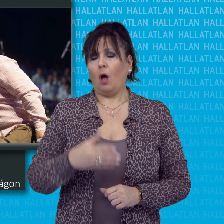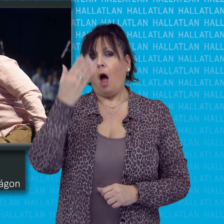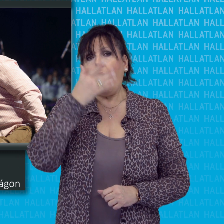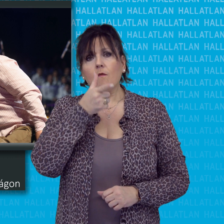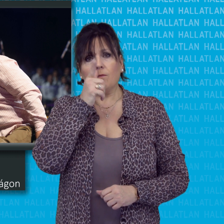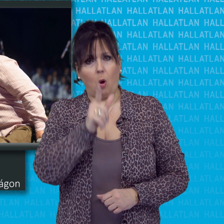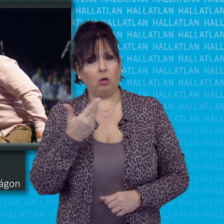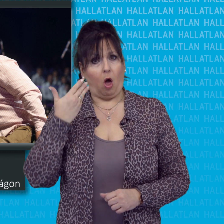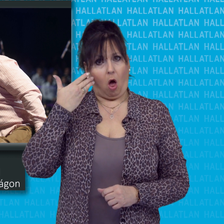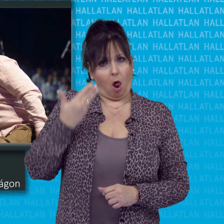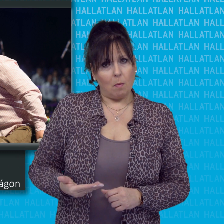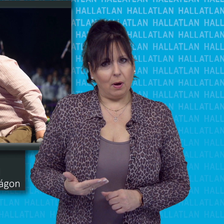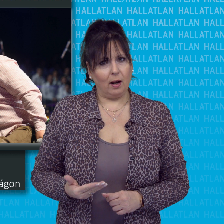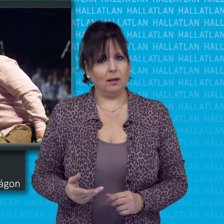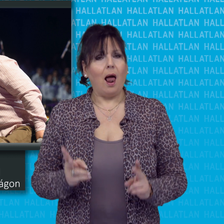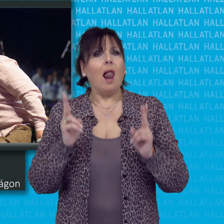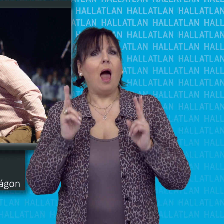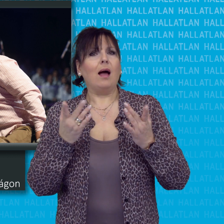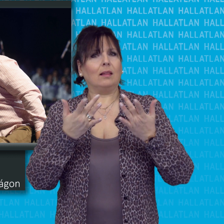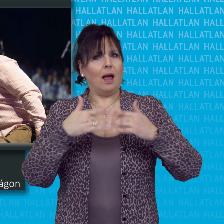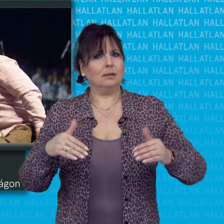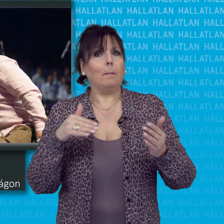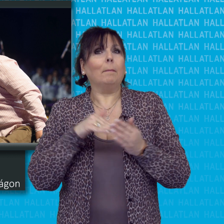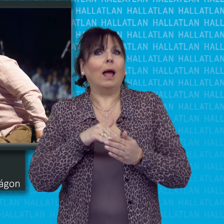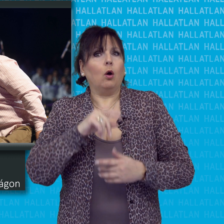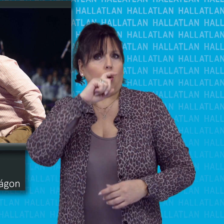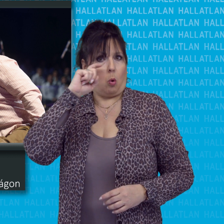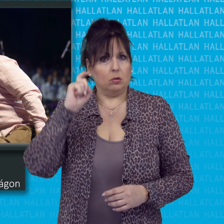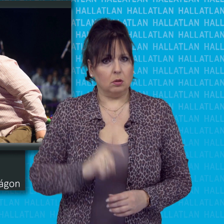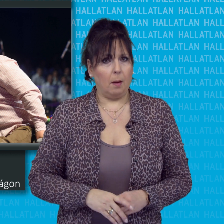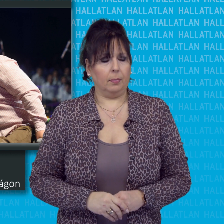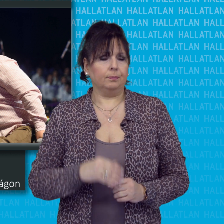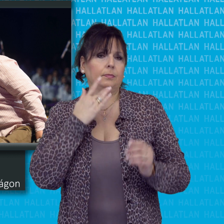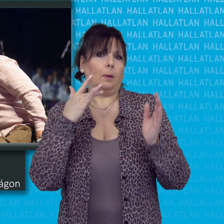hanem az is, hogy az albérletek esetében is jelentősen beszűkülnek a lehetőségek.